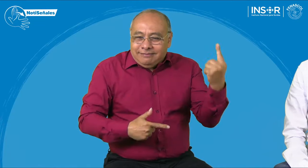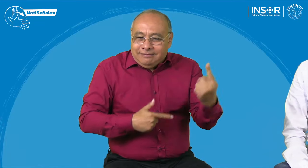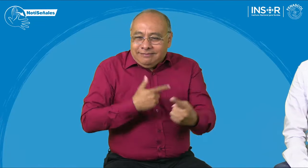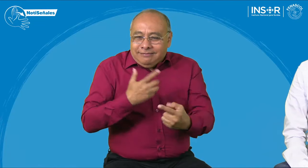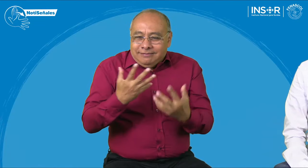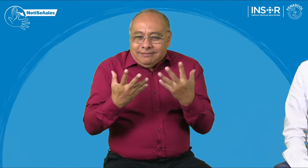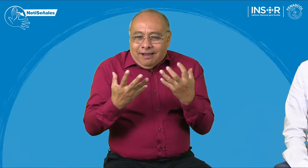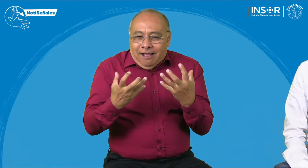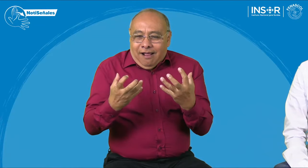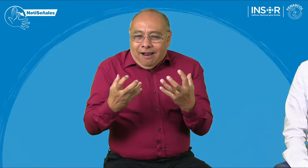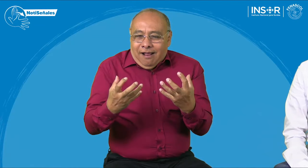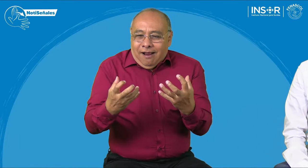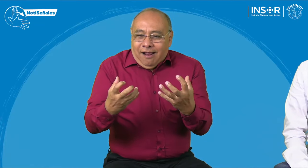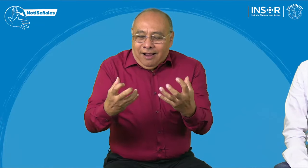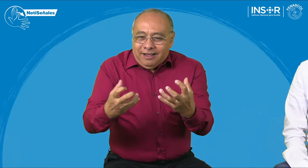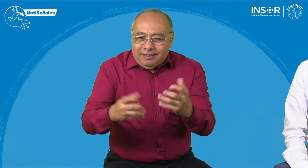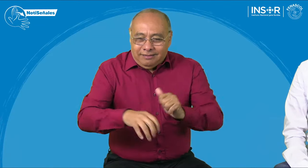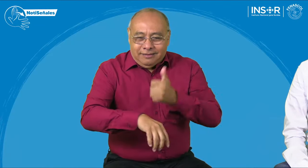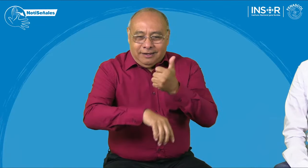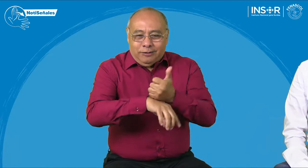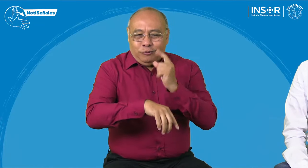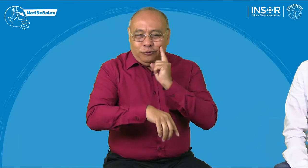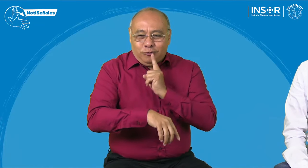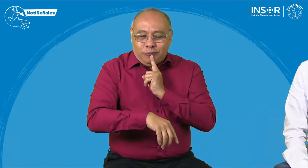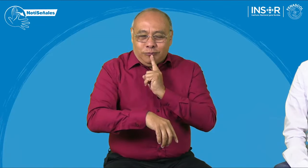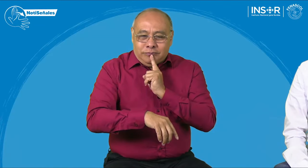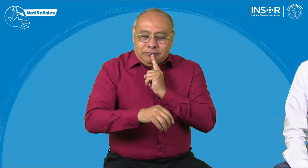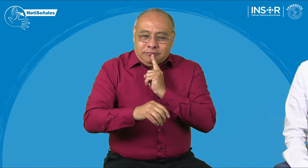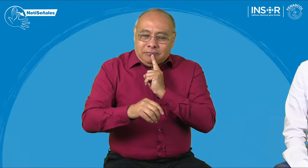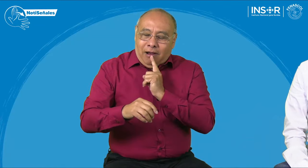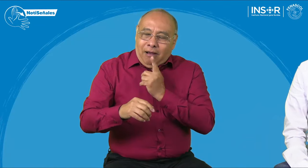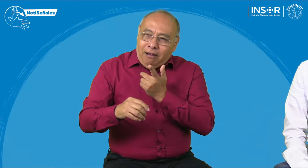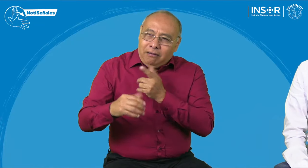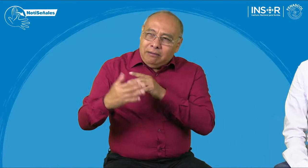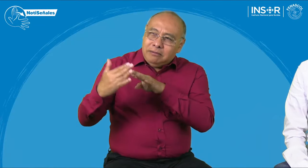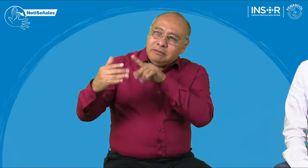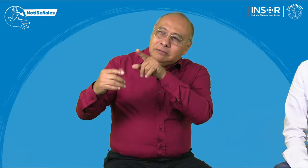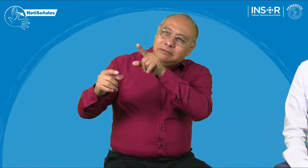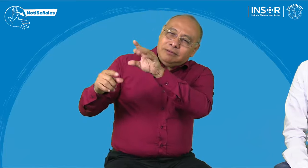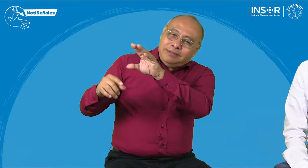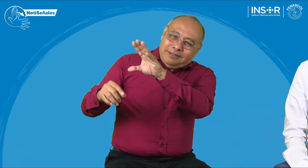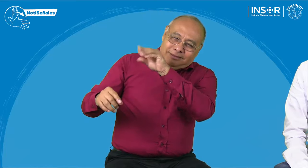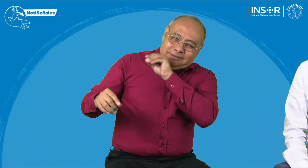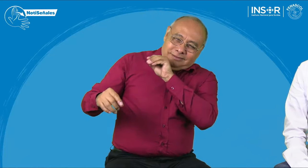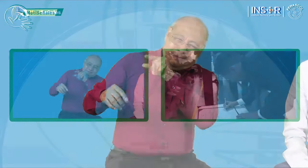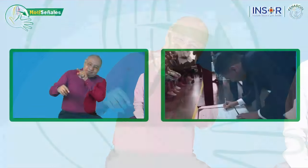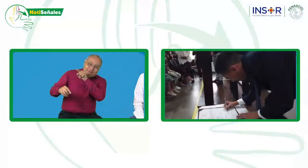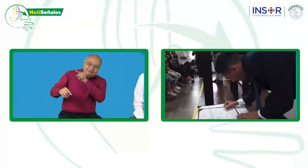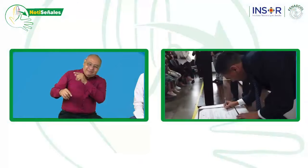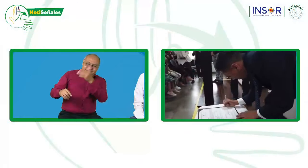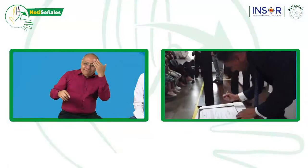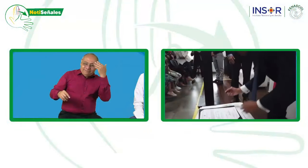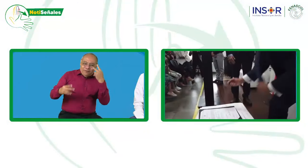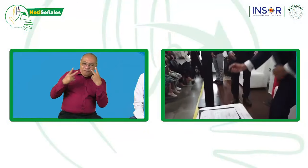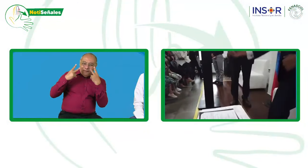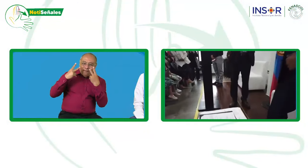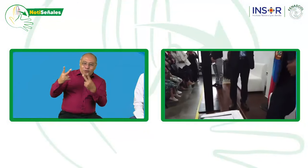años sesenta y siete años de